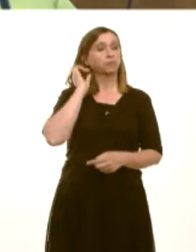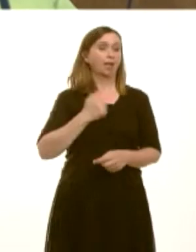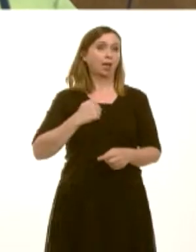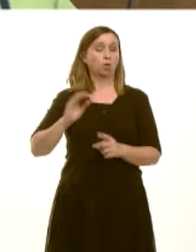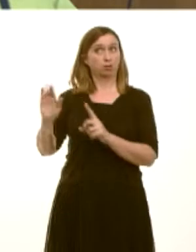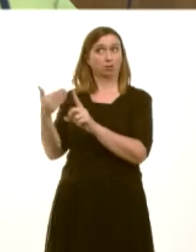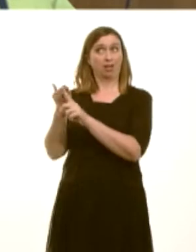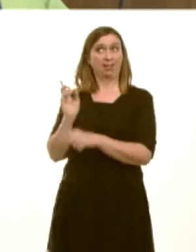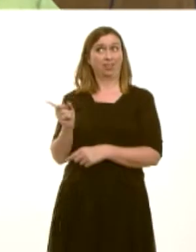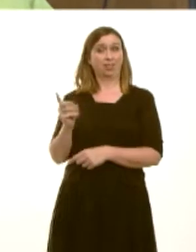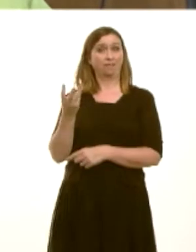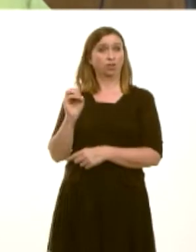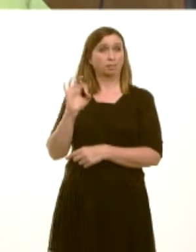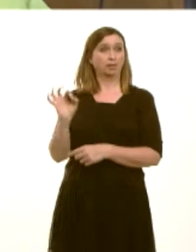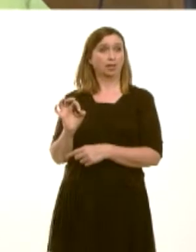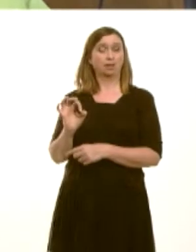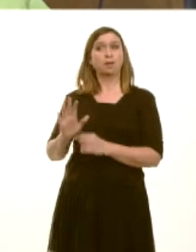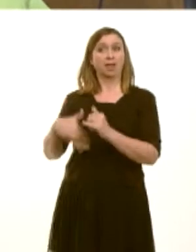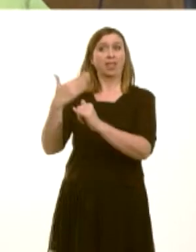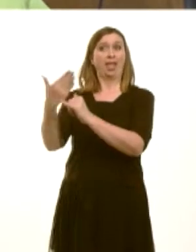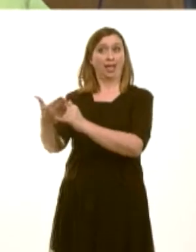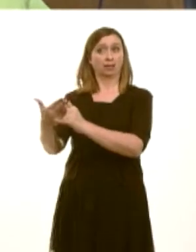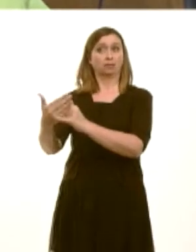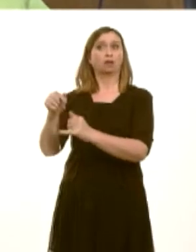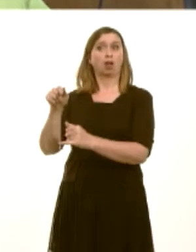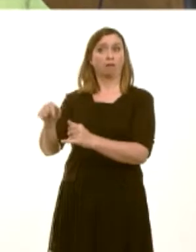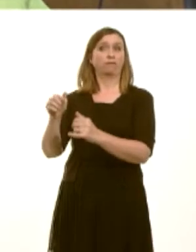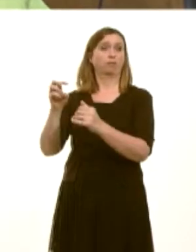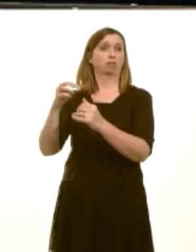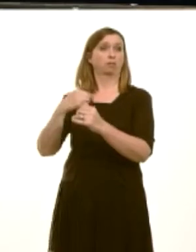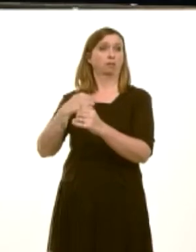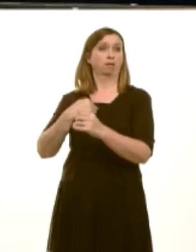rydym yn erfyn cwrdd ‚ír targed yna erbyn diwedd tymor y Cynulliad hwn.